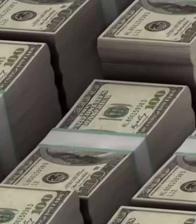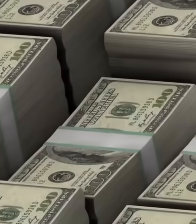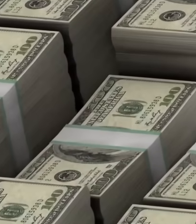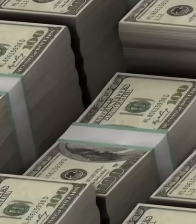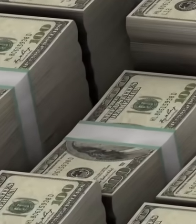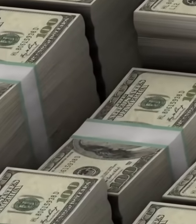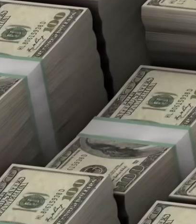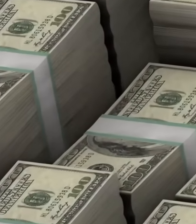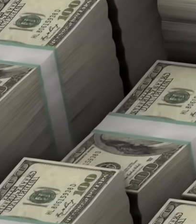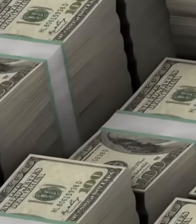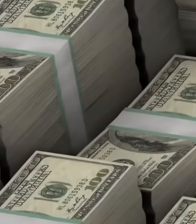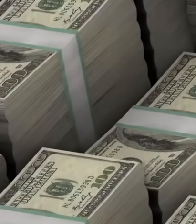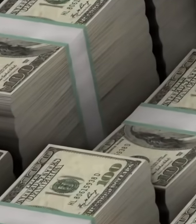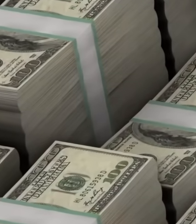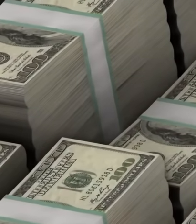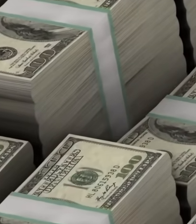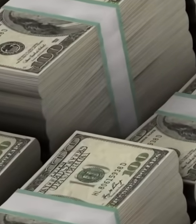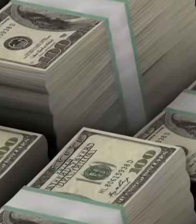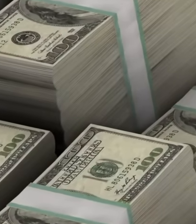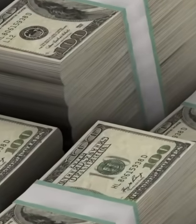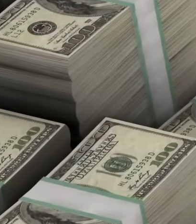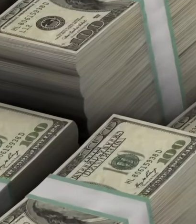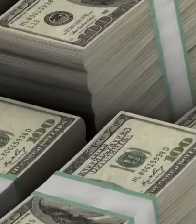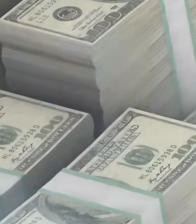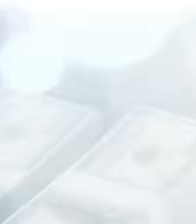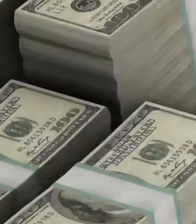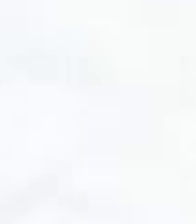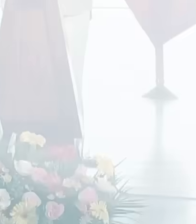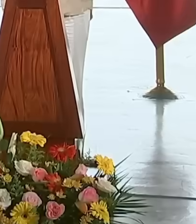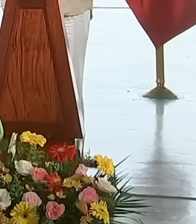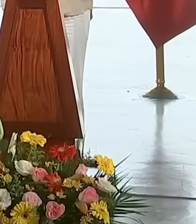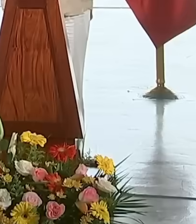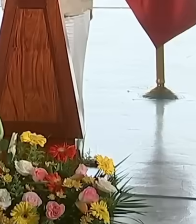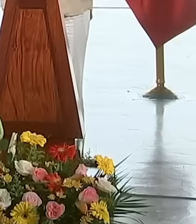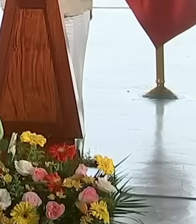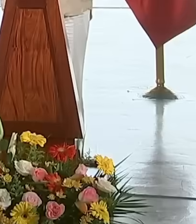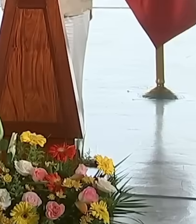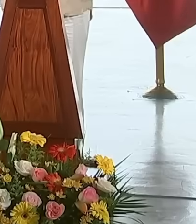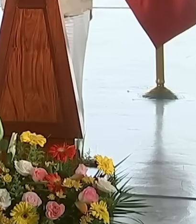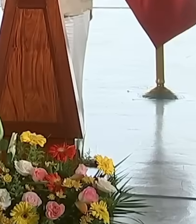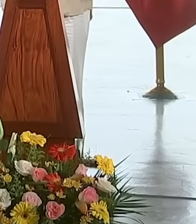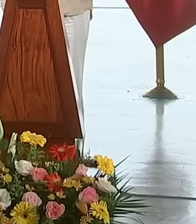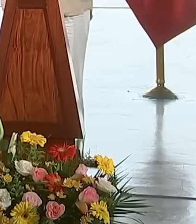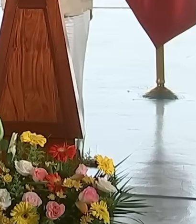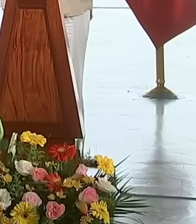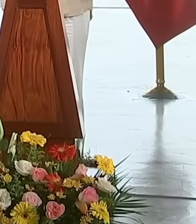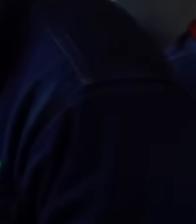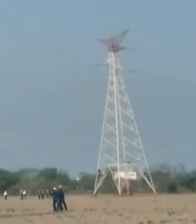de 119 millones de dólares. Y ahora el gobierno de Guatemala pide que el gobierno mexicano instale